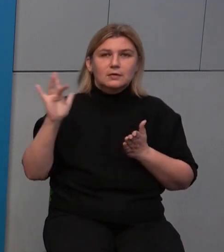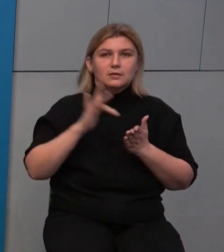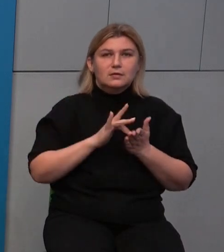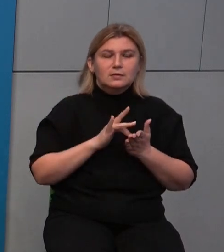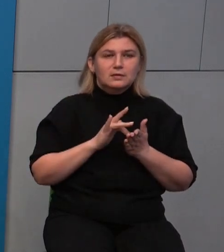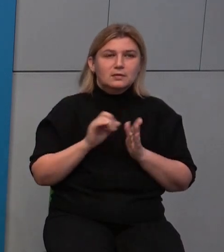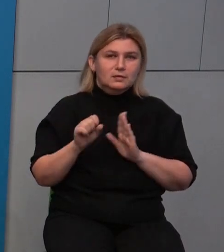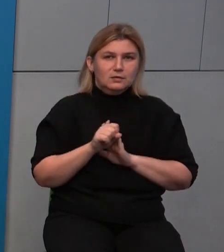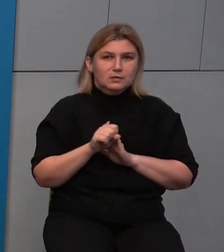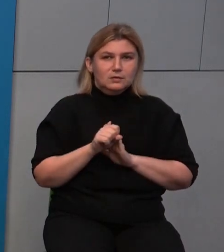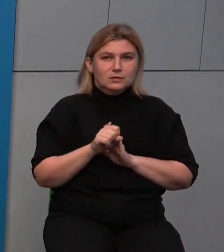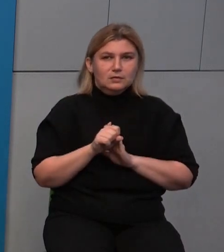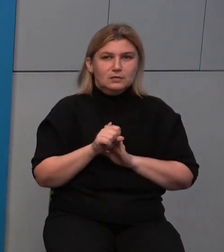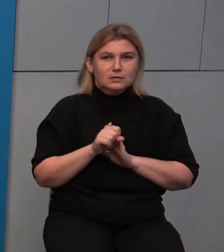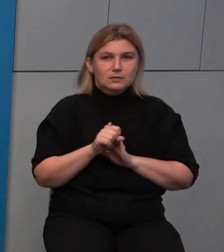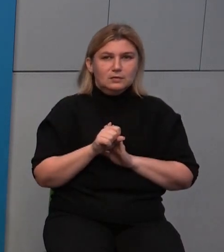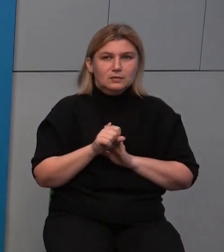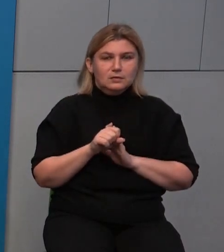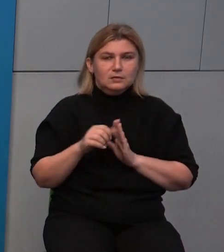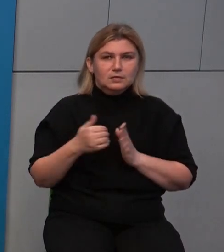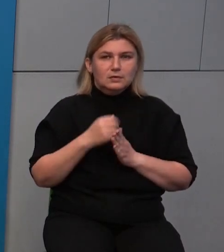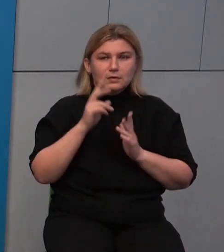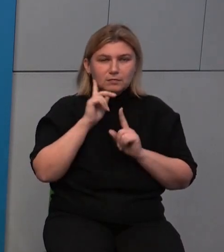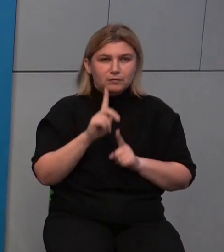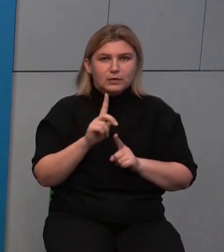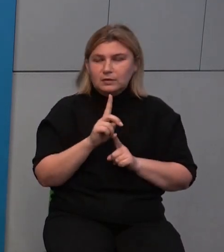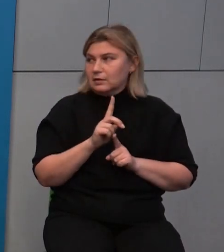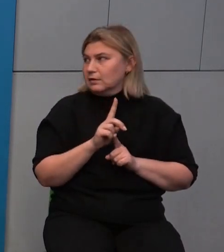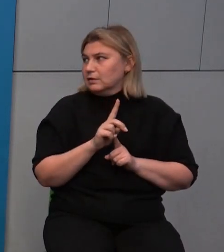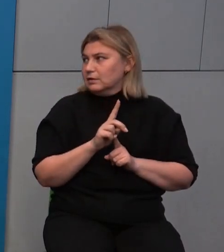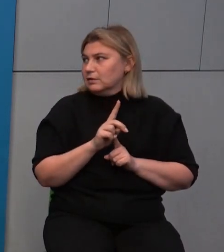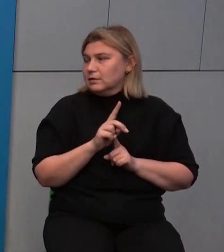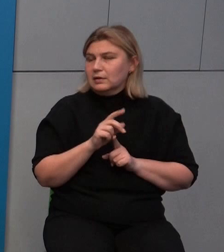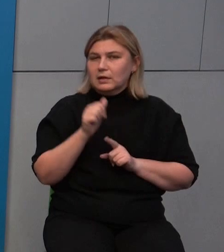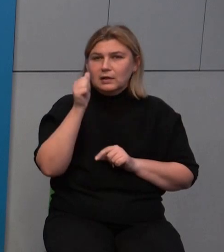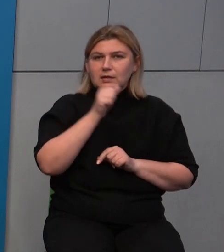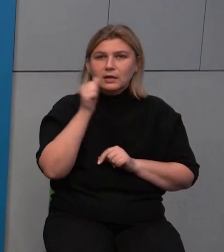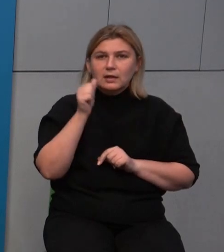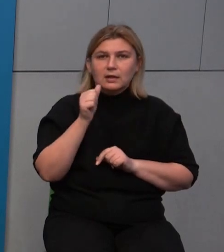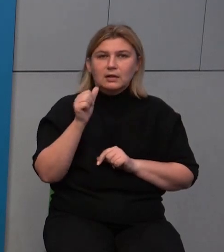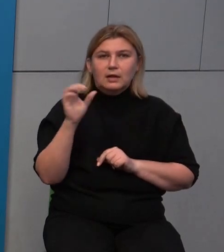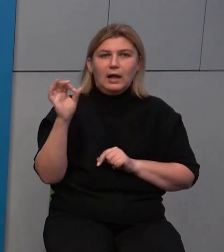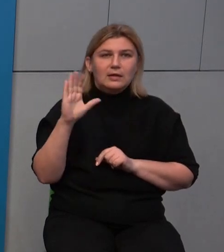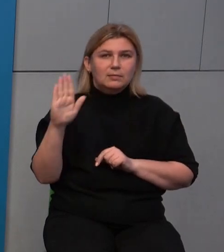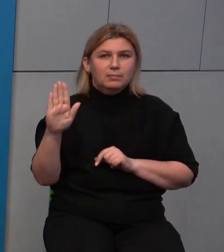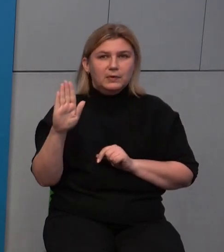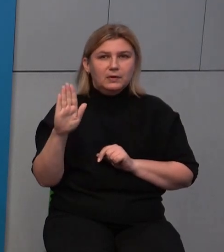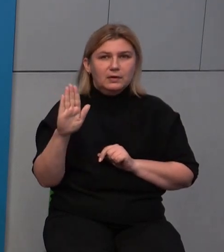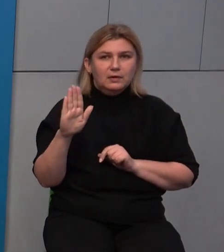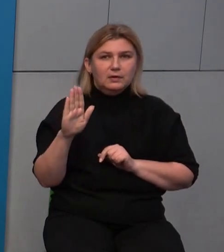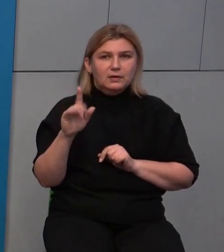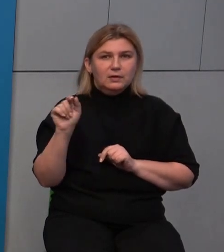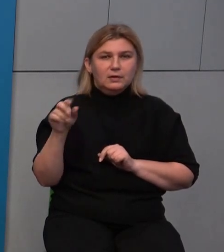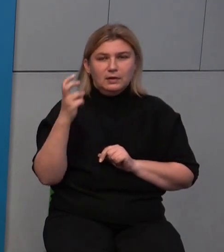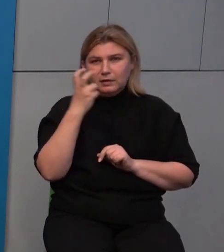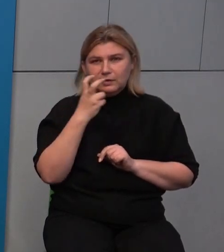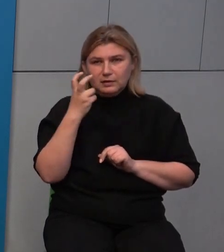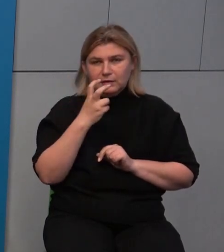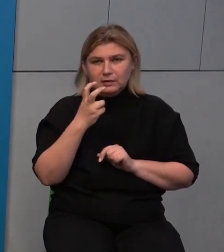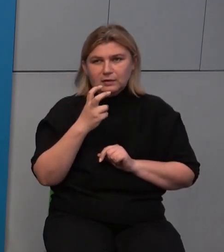dotarła do nowych faktów tajnej bezpieki i mnie ten temat interesuje.